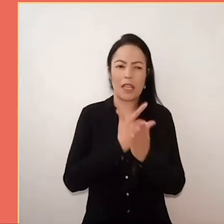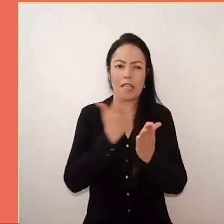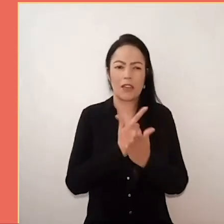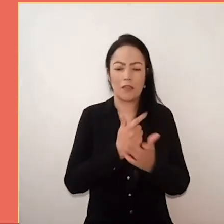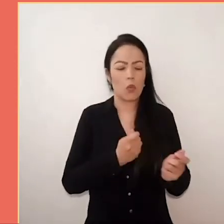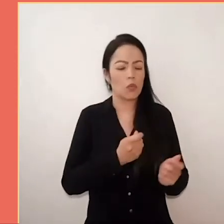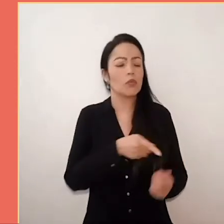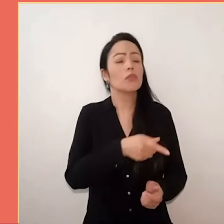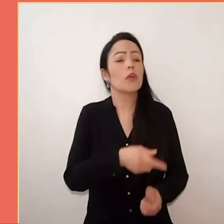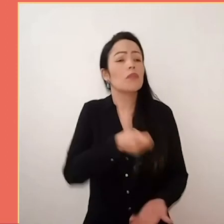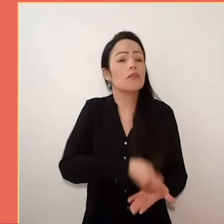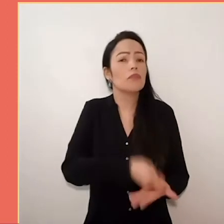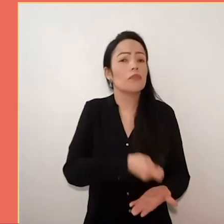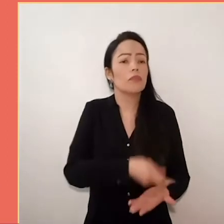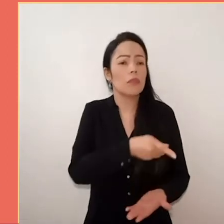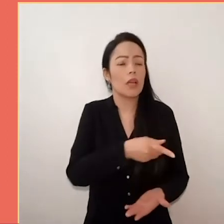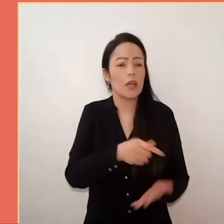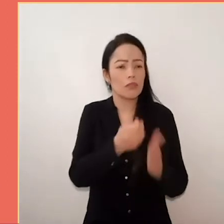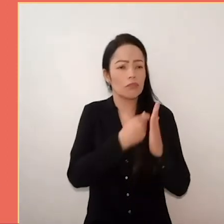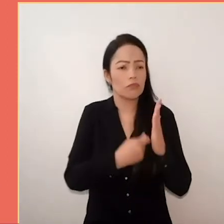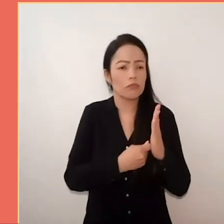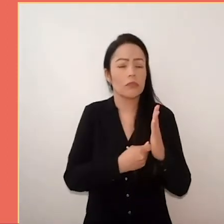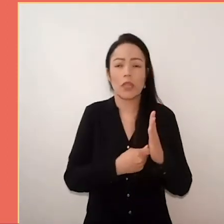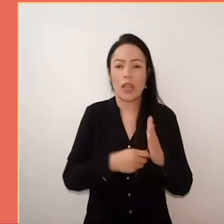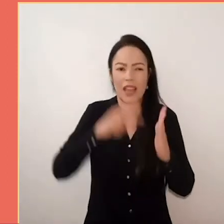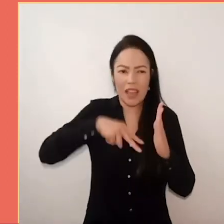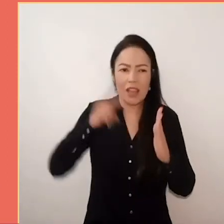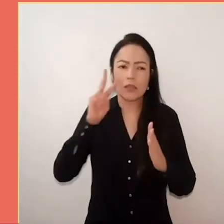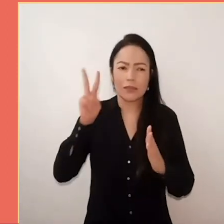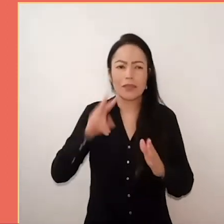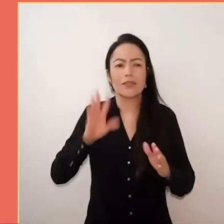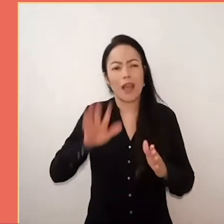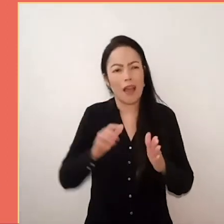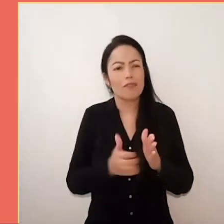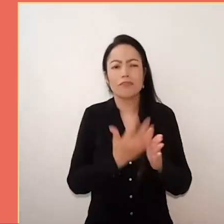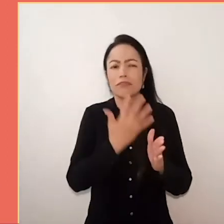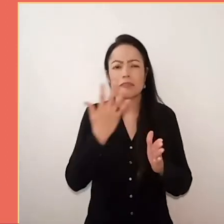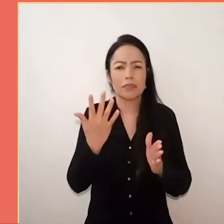Quem lê um pouco de história já deve estar exausto de ver essa cena, e imaginar que em pleno século 21